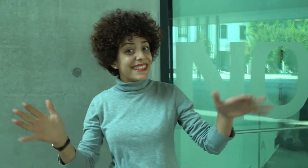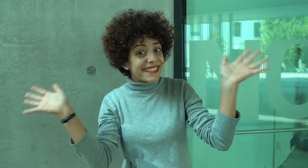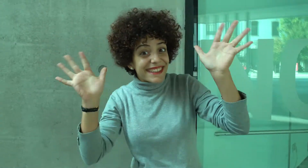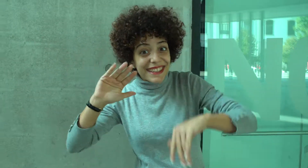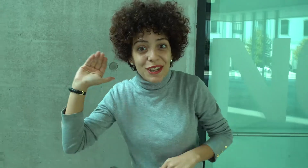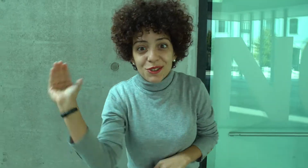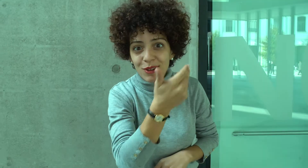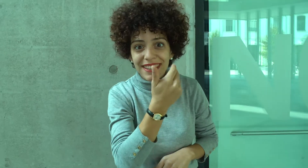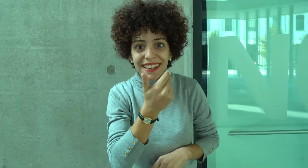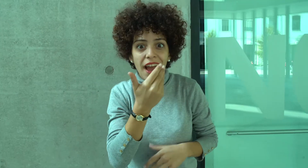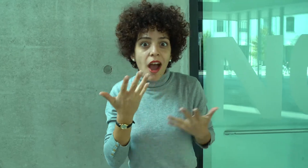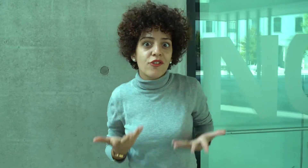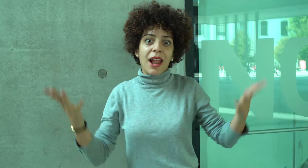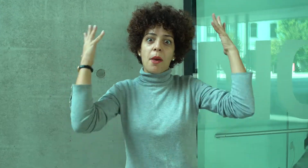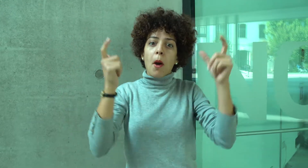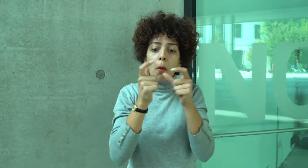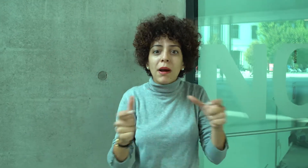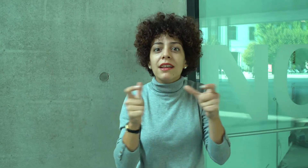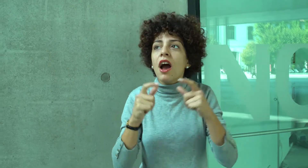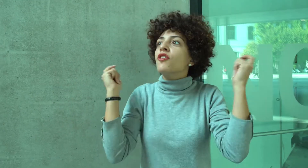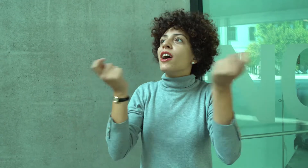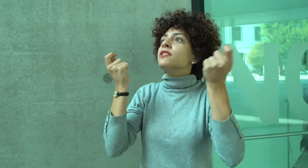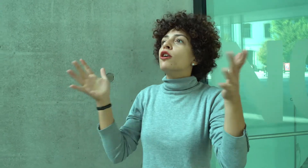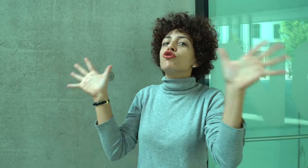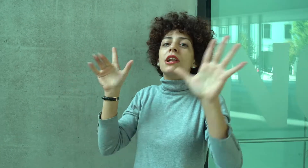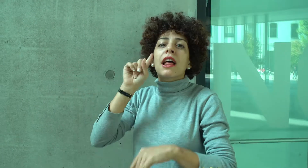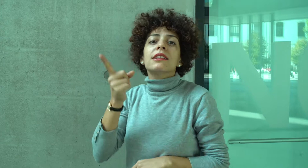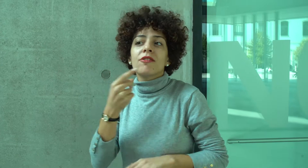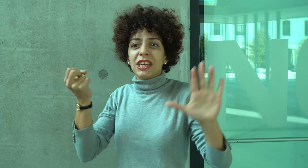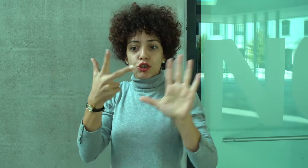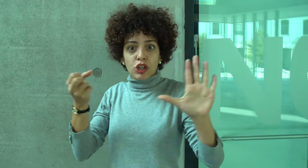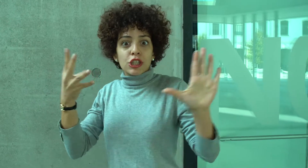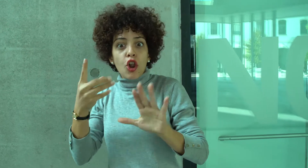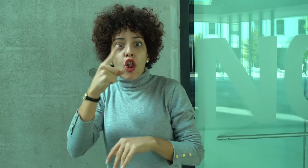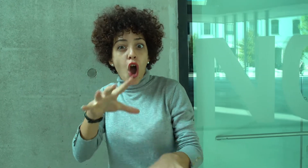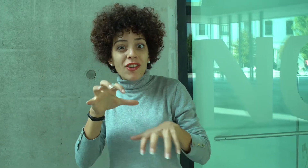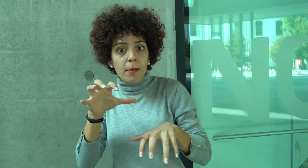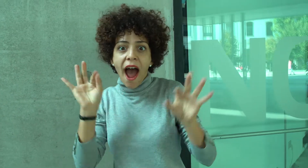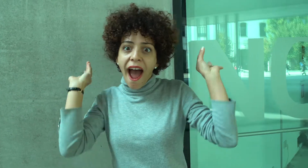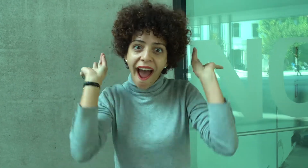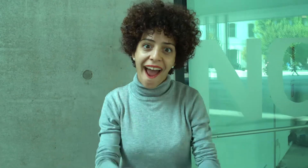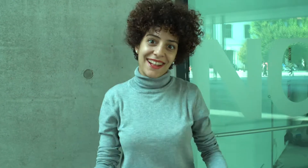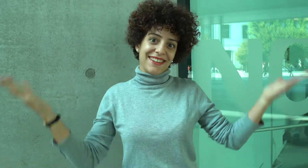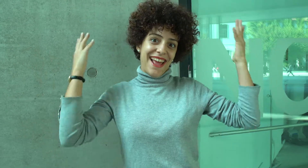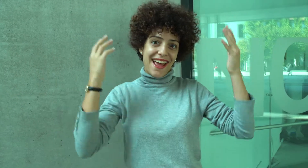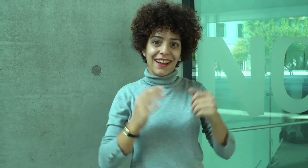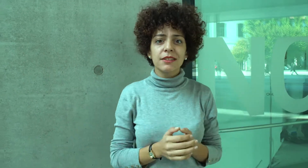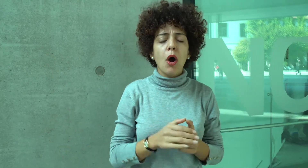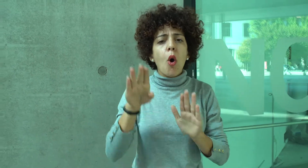Ciao a tutti! Finalmente i biglietti del Festival del CINEDEAF, che si terrà il 17 18 19 novembre, sono arrivati!